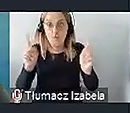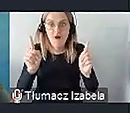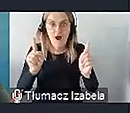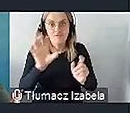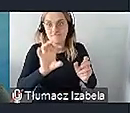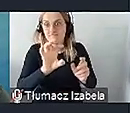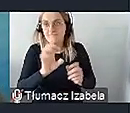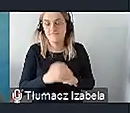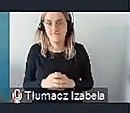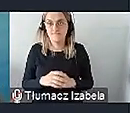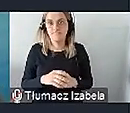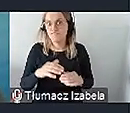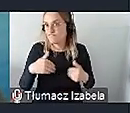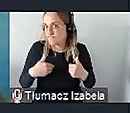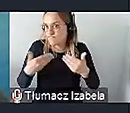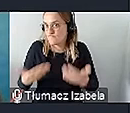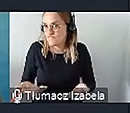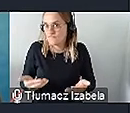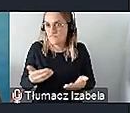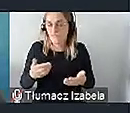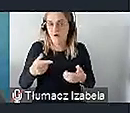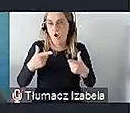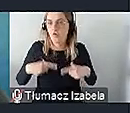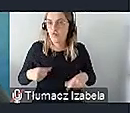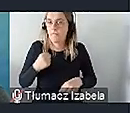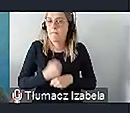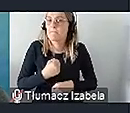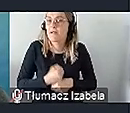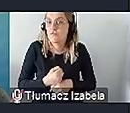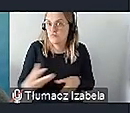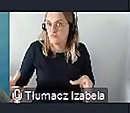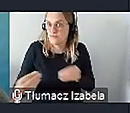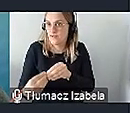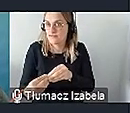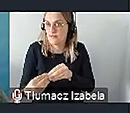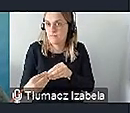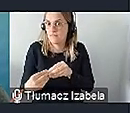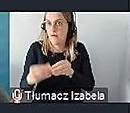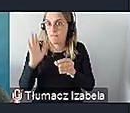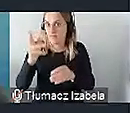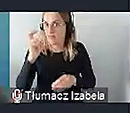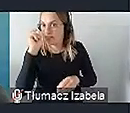Sprawi, że osoby, z którymi pracujecie, będą bardziej zaciekawione na początku,